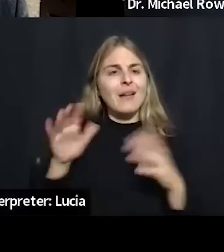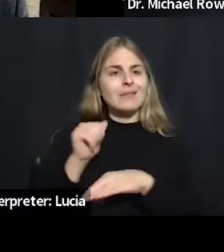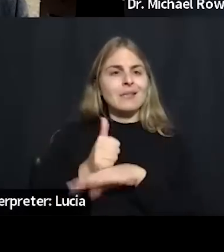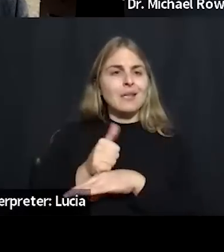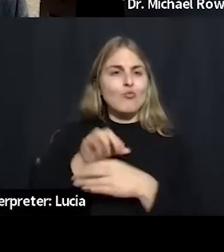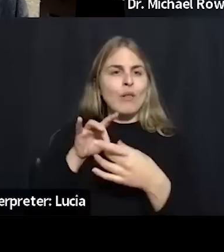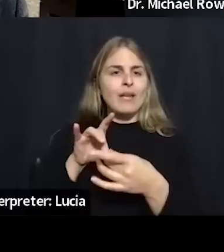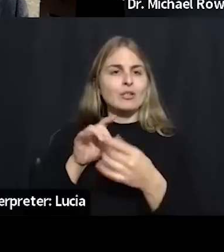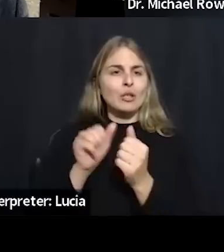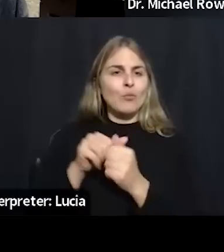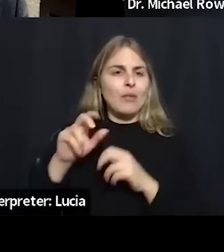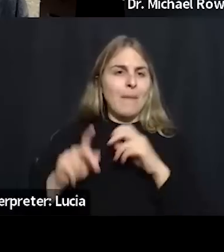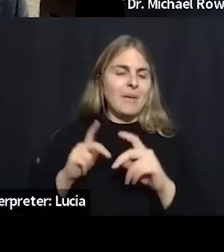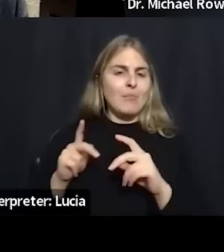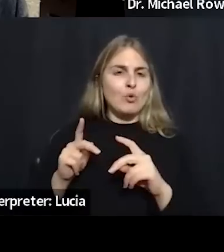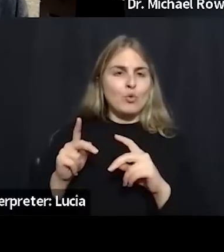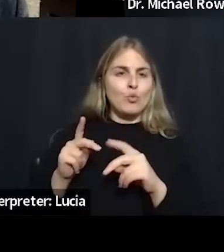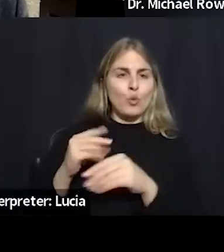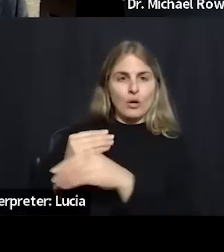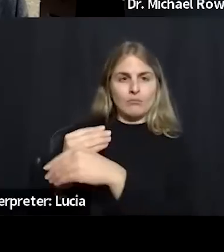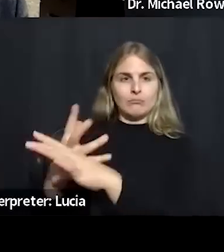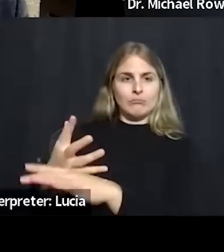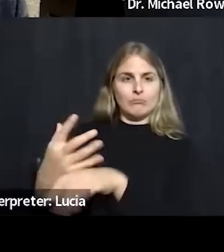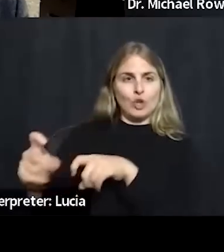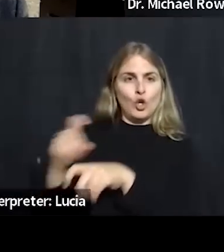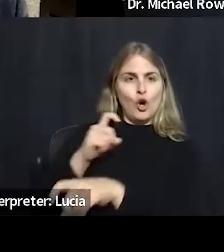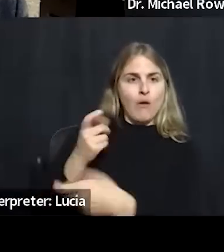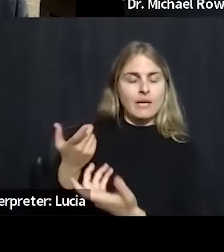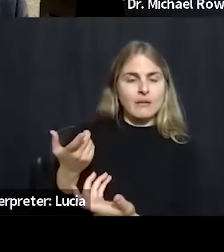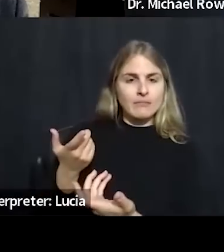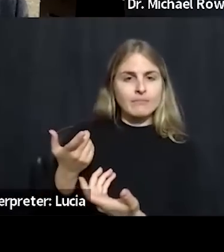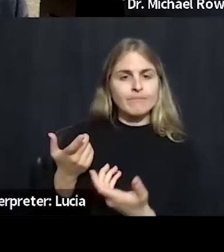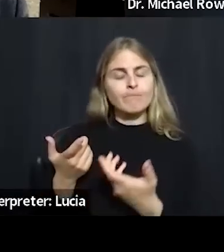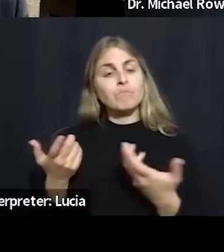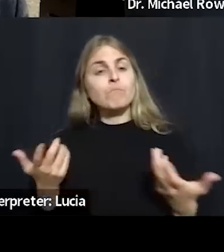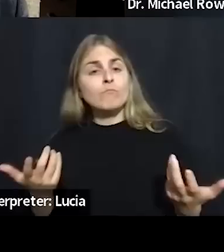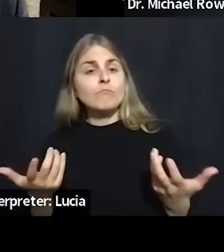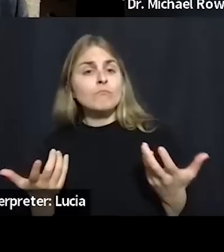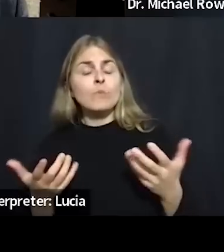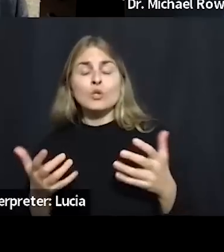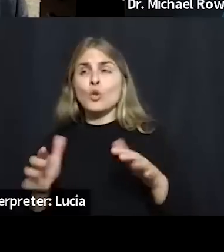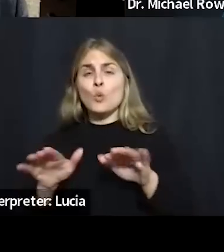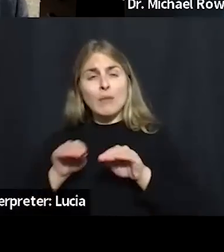con las personas con las que contactaban por video. Se pueden superar grandes divisiones geográficas a través de eso,